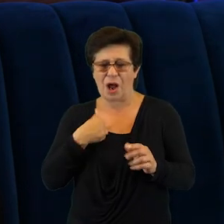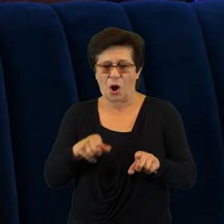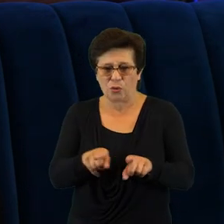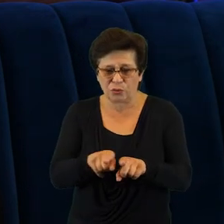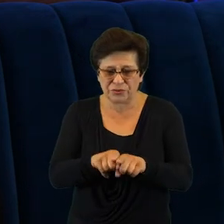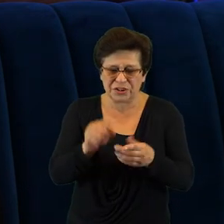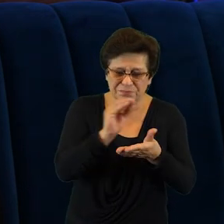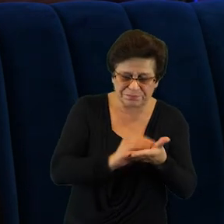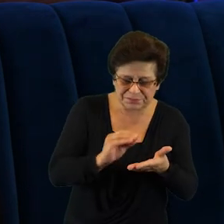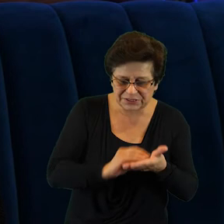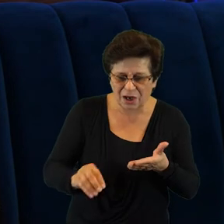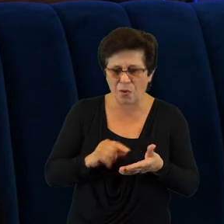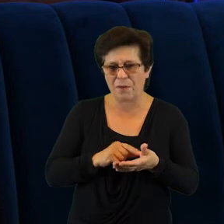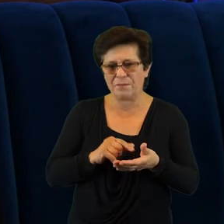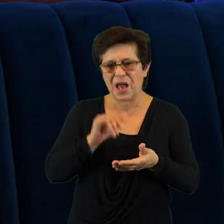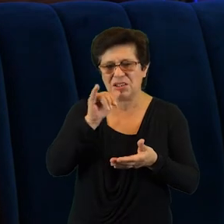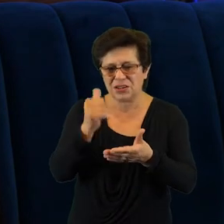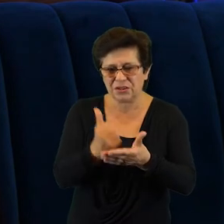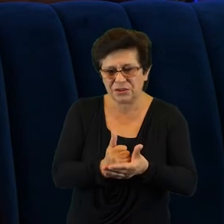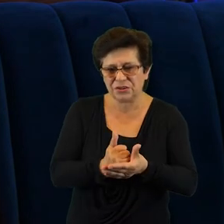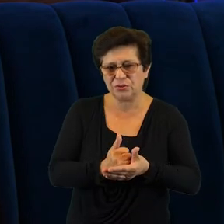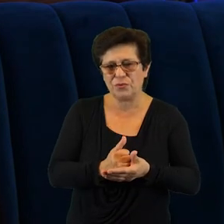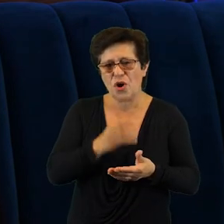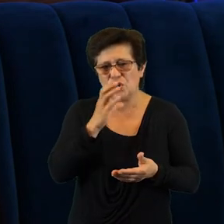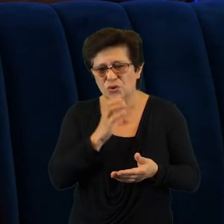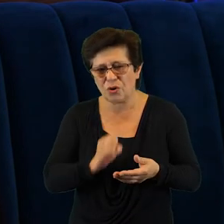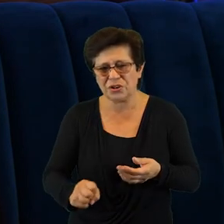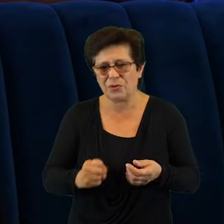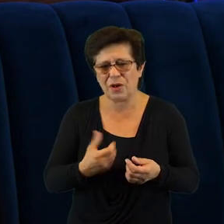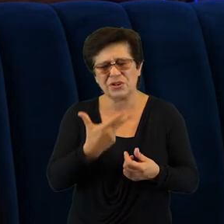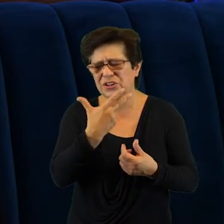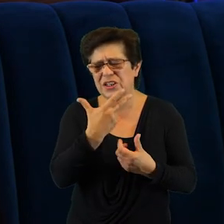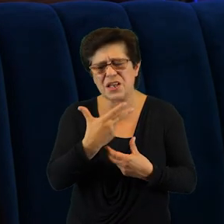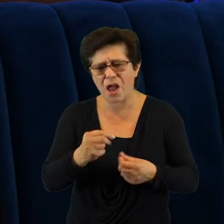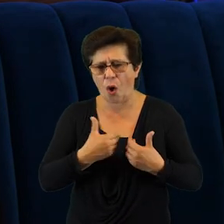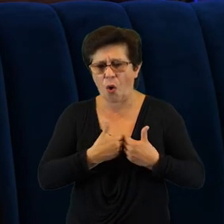Ale trzeba powiedzieć, że Słonimski nie otwierał się szczególnie.